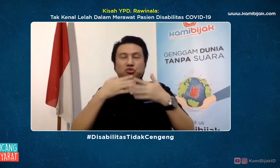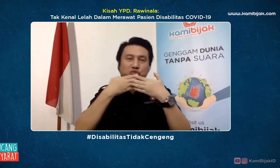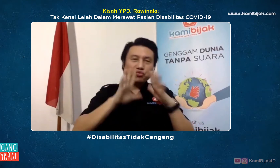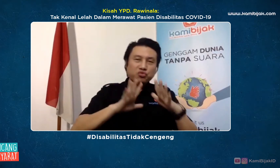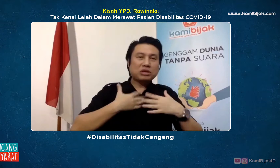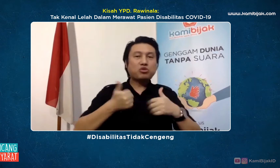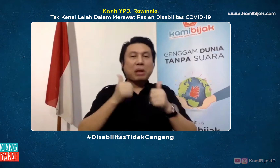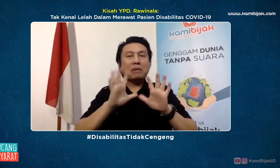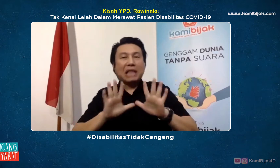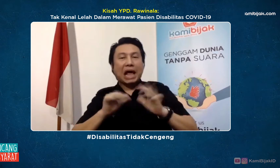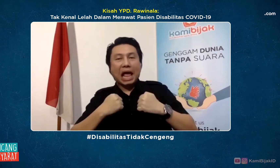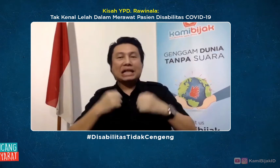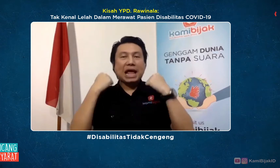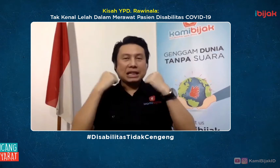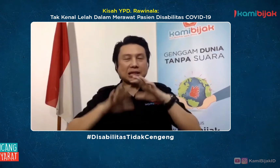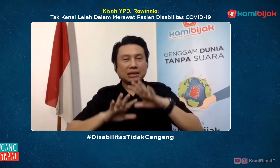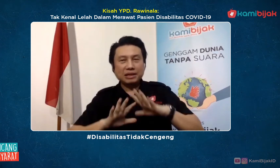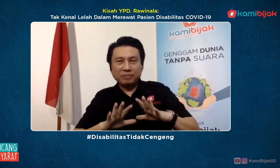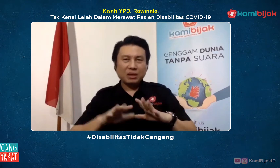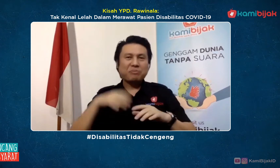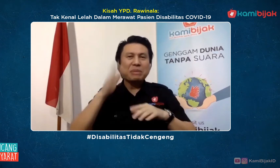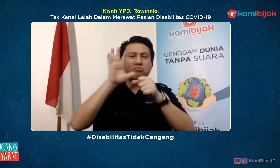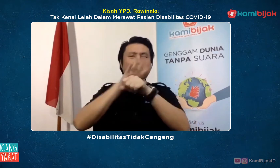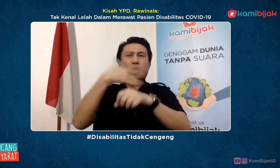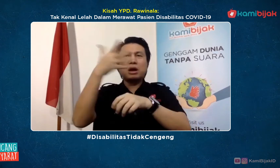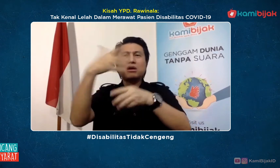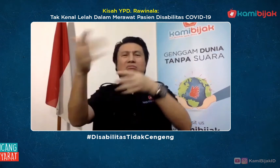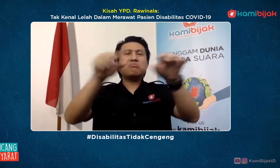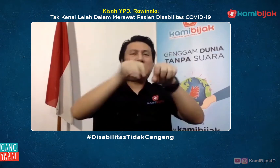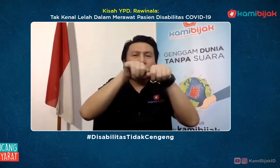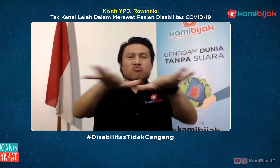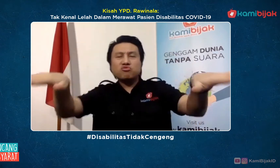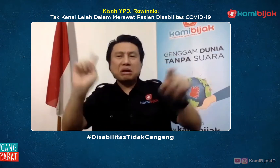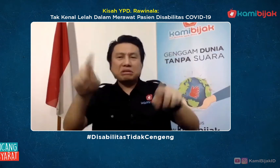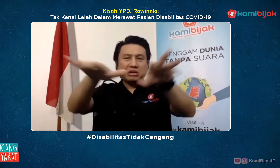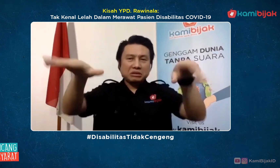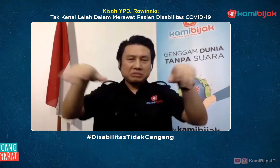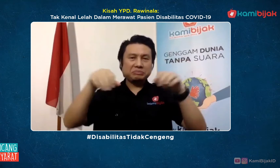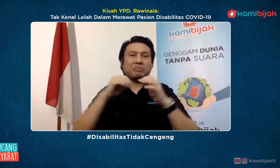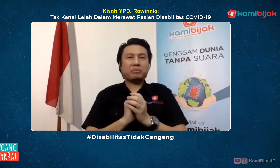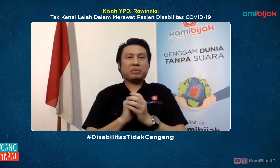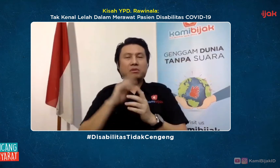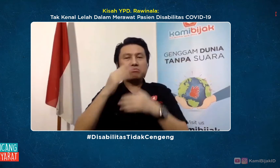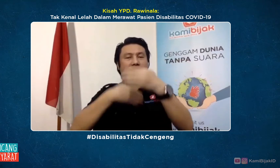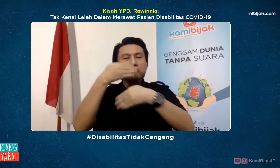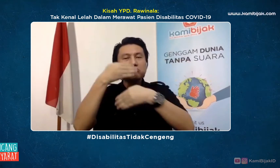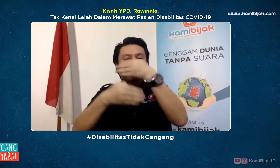Supaya menjaga kesehatan, kalau pergi keluar takut ada virus Corona